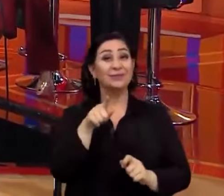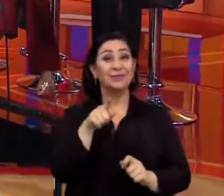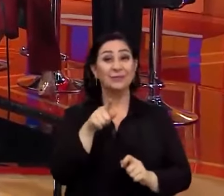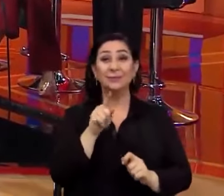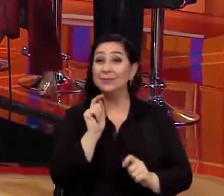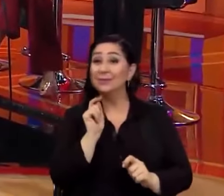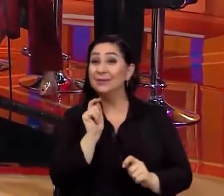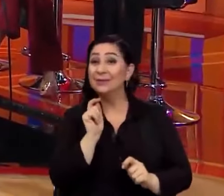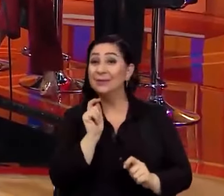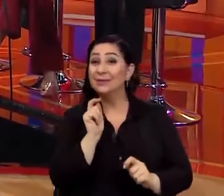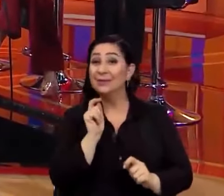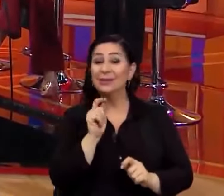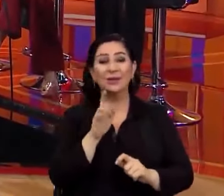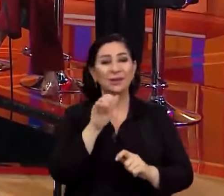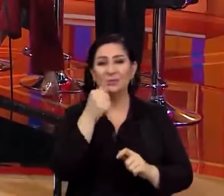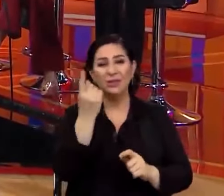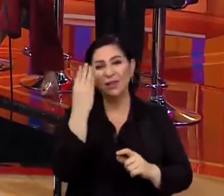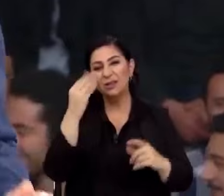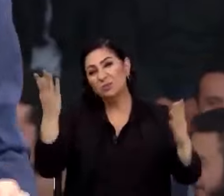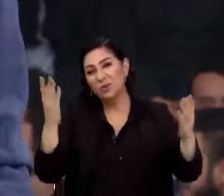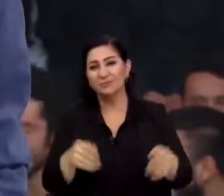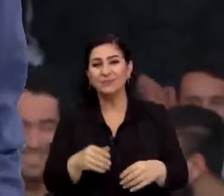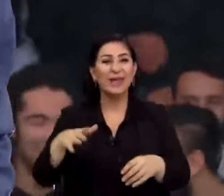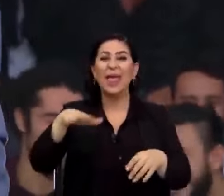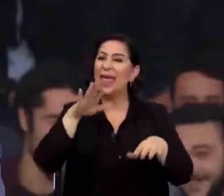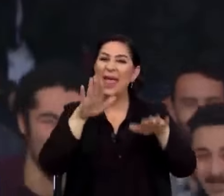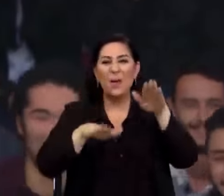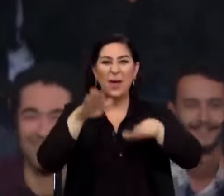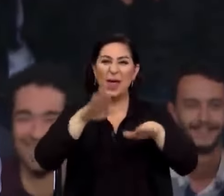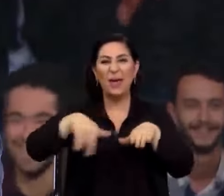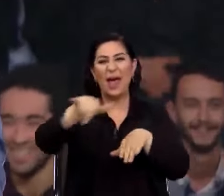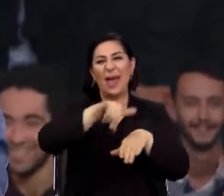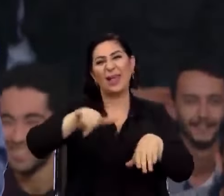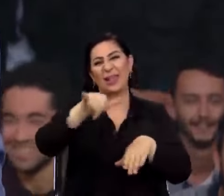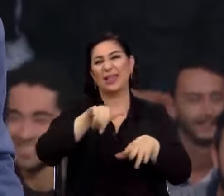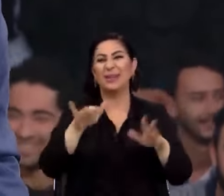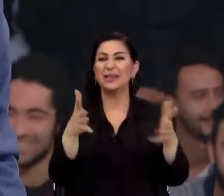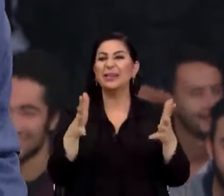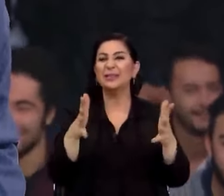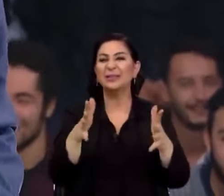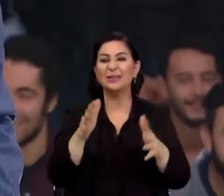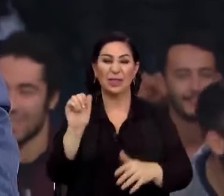bağırırsın hiçbir şey anlaşılmıyor Demek ki hemen hemen herkes aynı değerde Evet